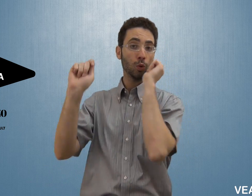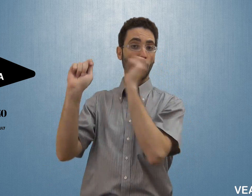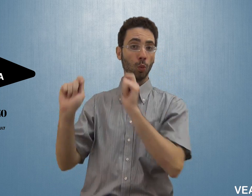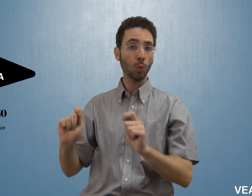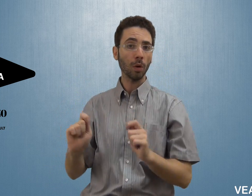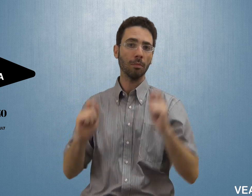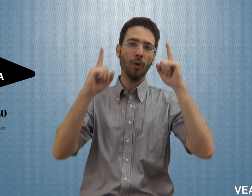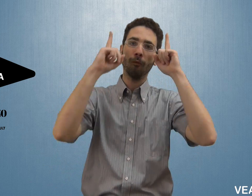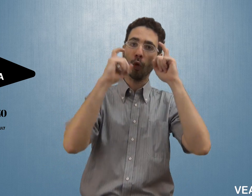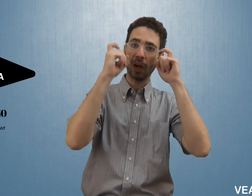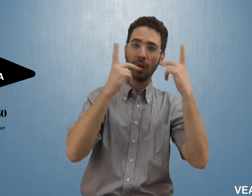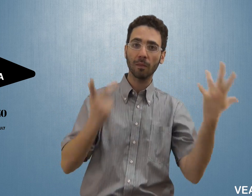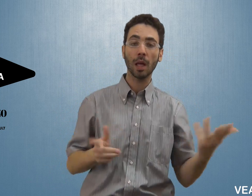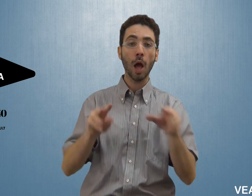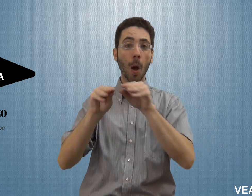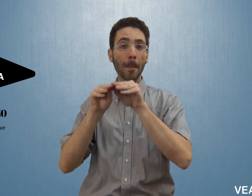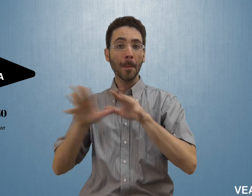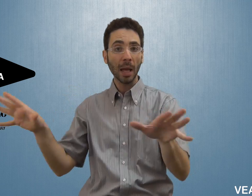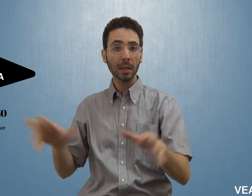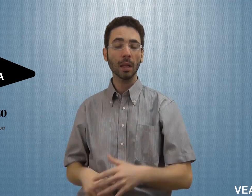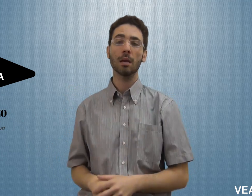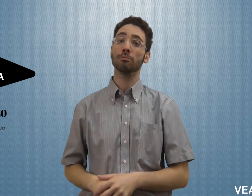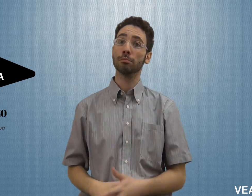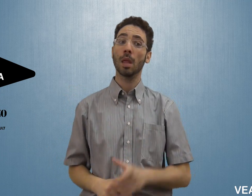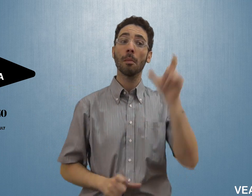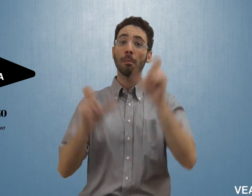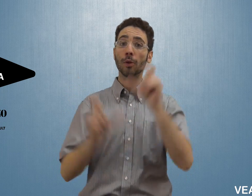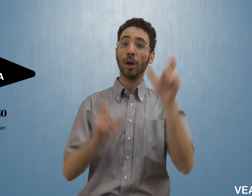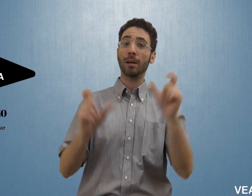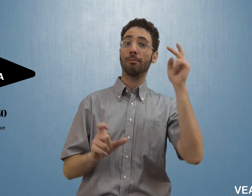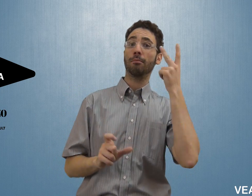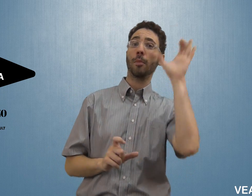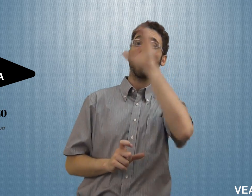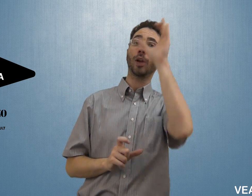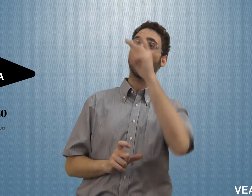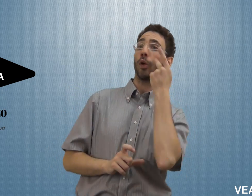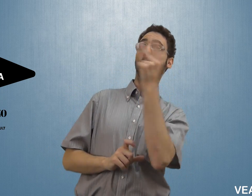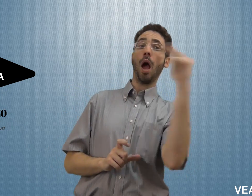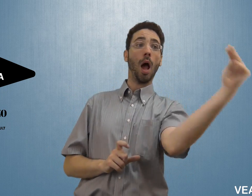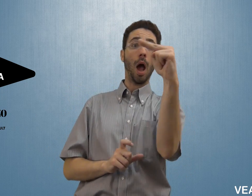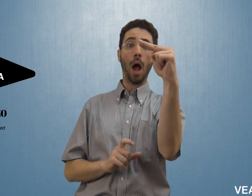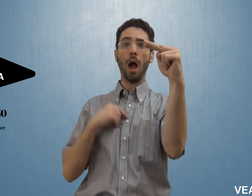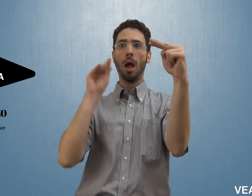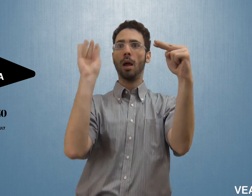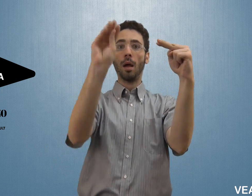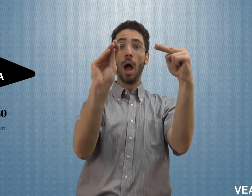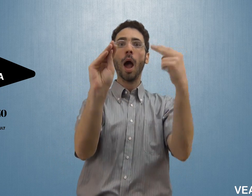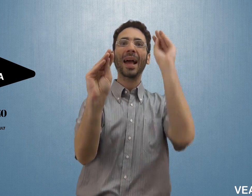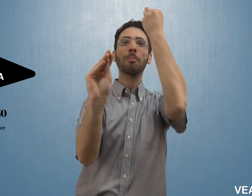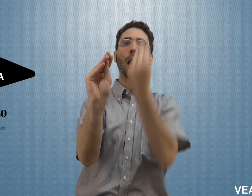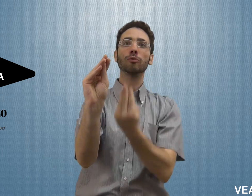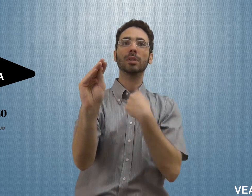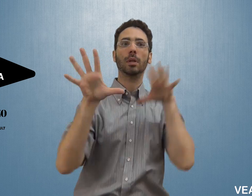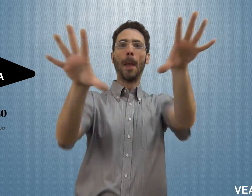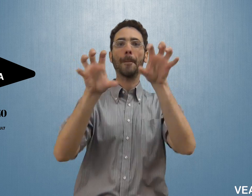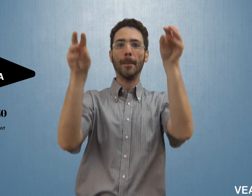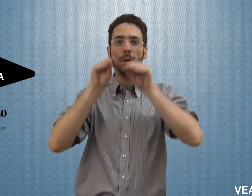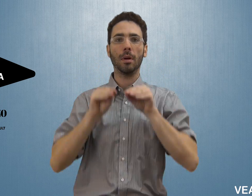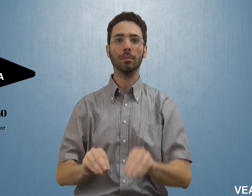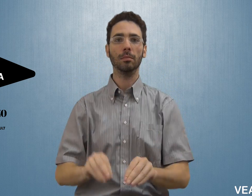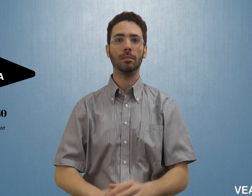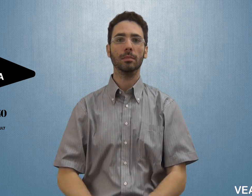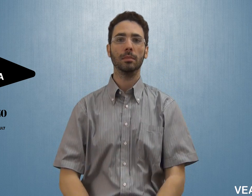come la scultura o la fotografia, e persino la presenza dell’osservatore.